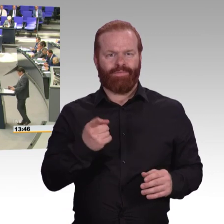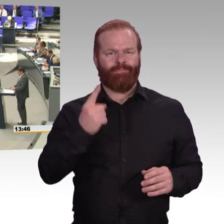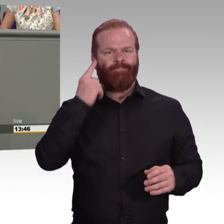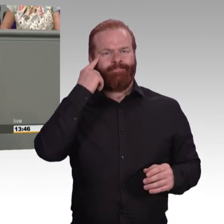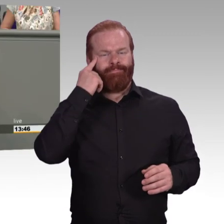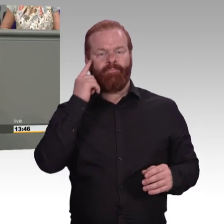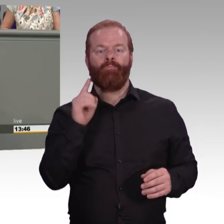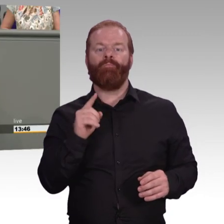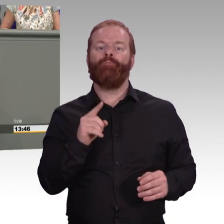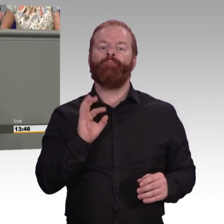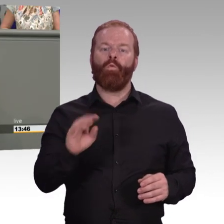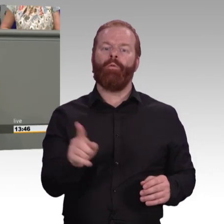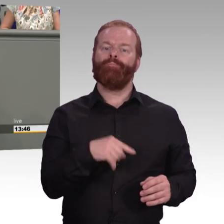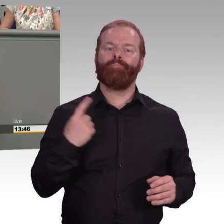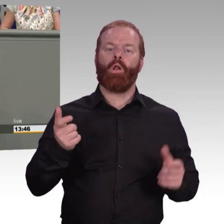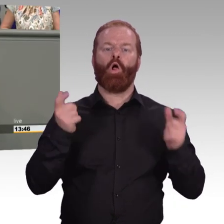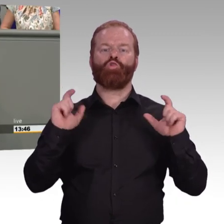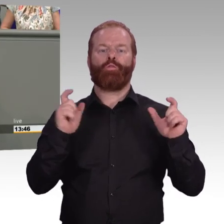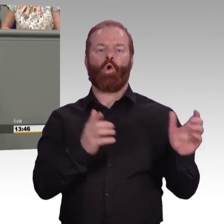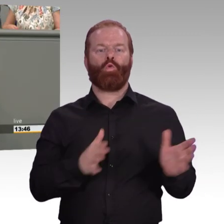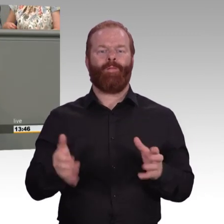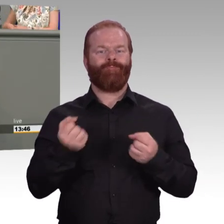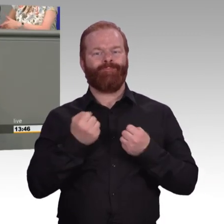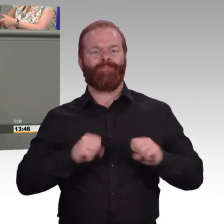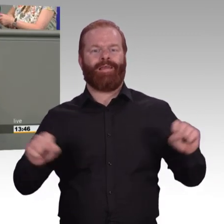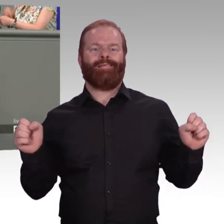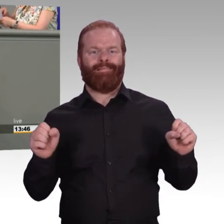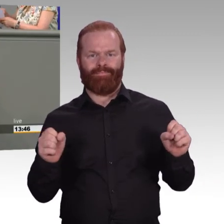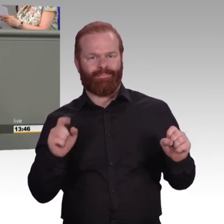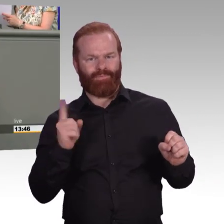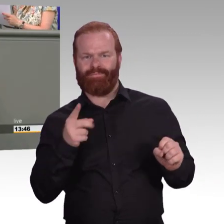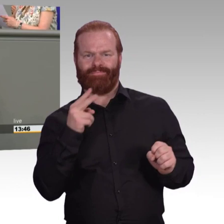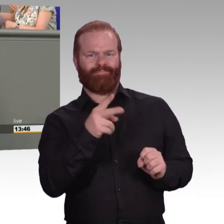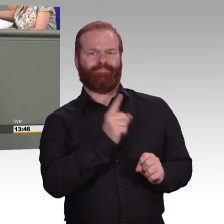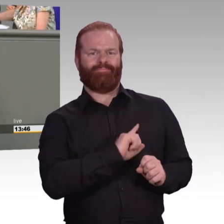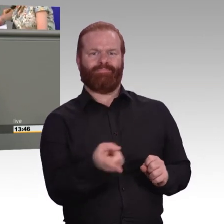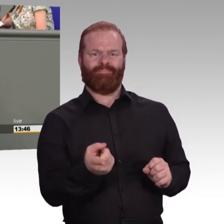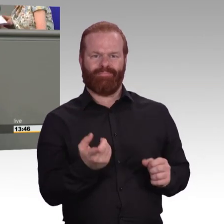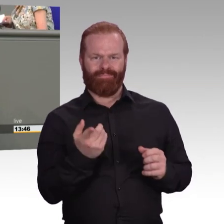verfolgen ihre verwerflichen Ideen nicht so richtig mit Verve, sie wollen noch offenbar nur ein wenig provozieren,